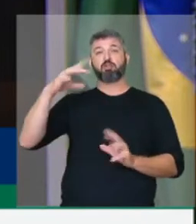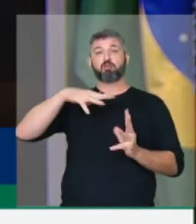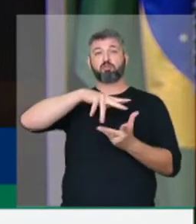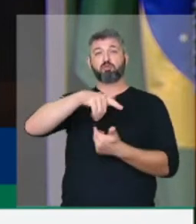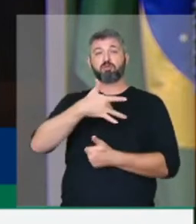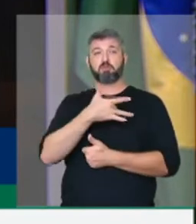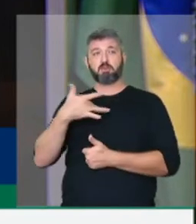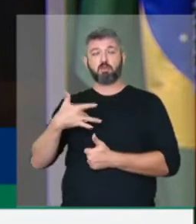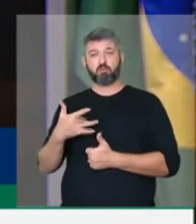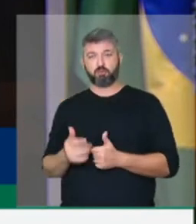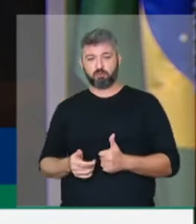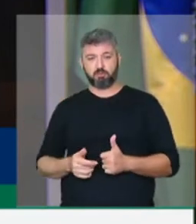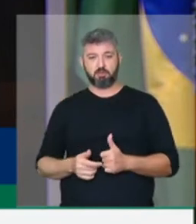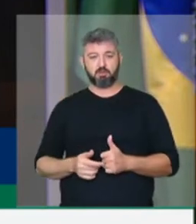MUNDIAL DA SAÚDE. E PRA FALAR